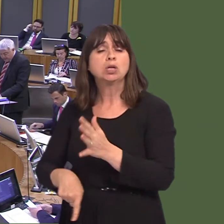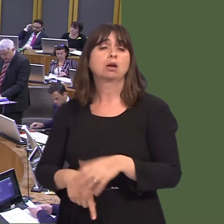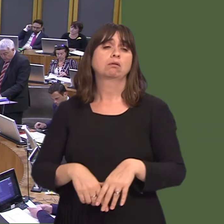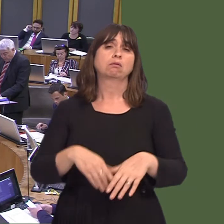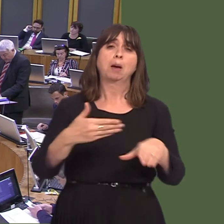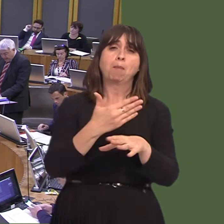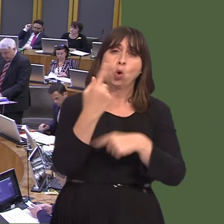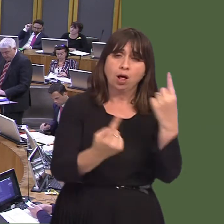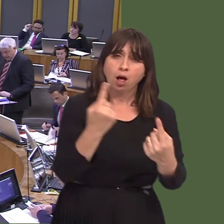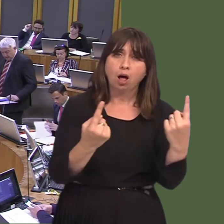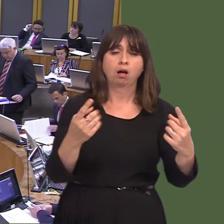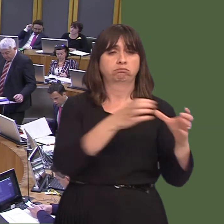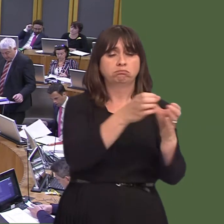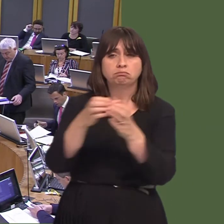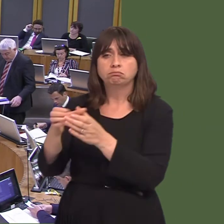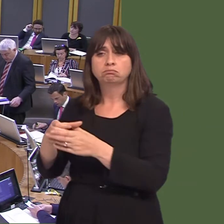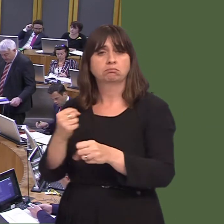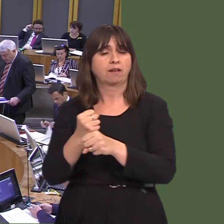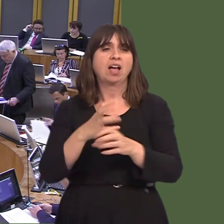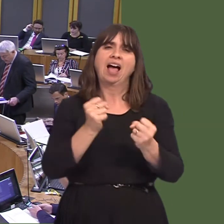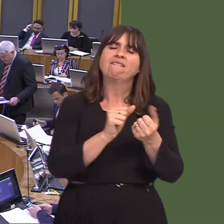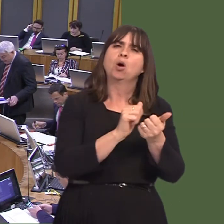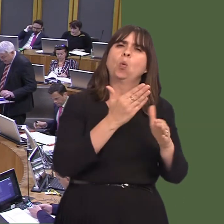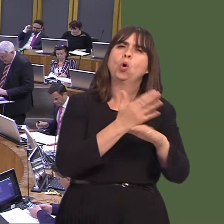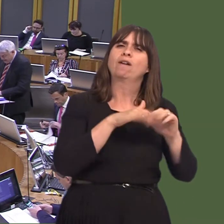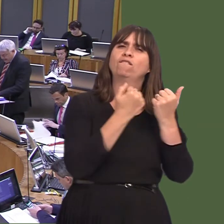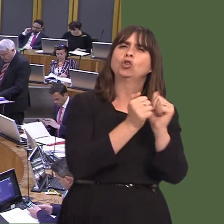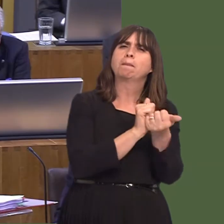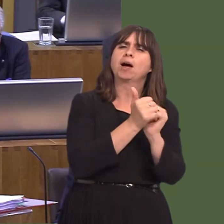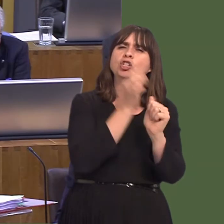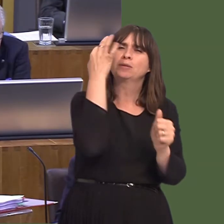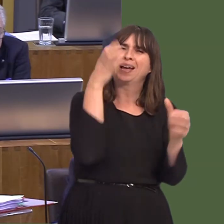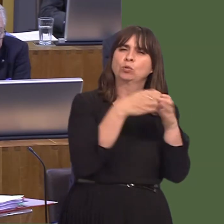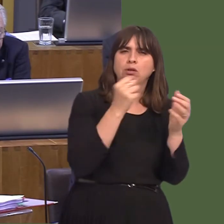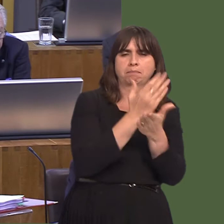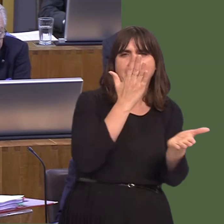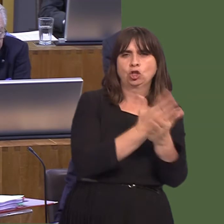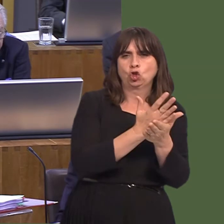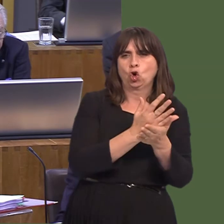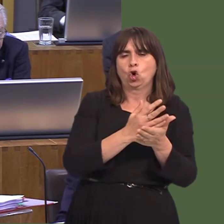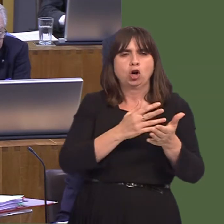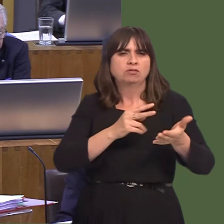partneriaeth y gweithlu er mwyn sicrhau bod materion strategol, fel newidiadau i wasanaethau cyhoeddus, yn cael eu trafod.